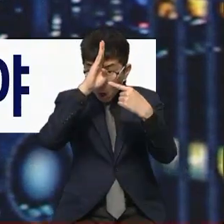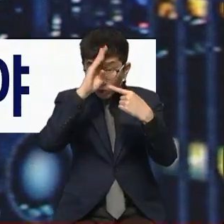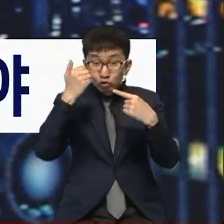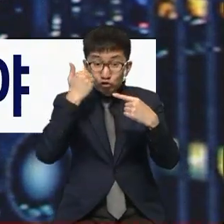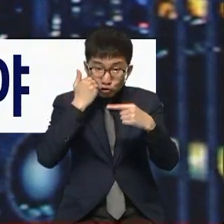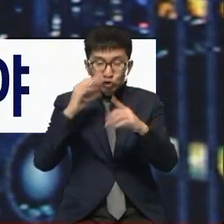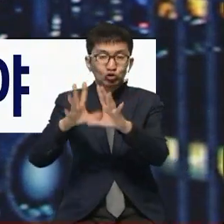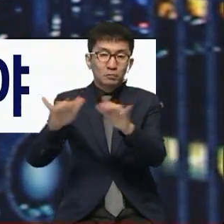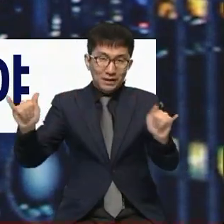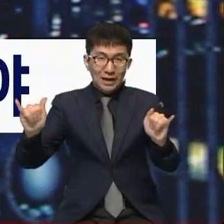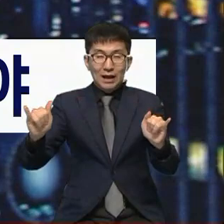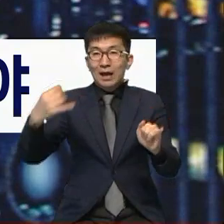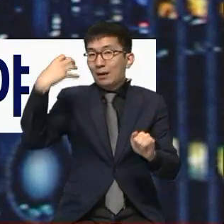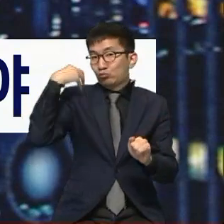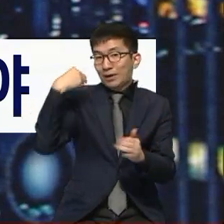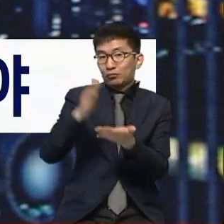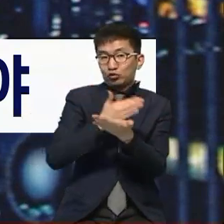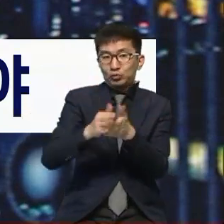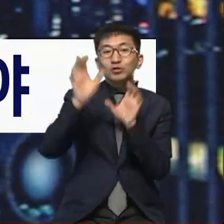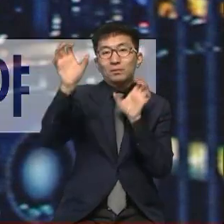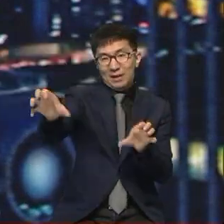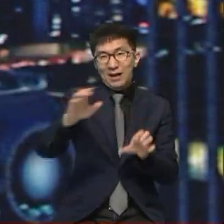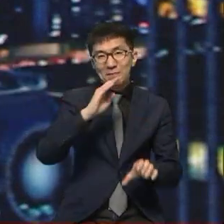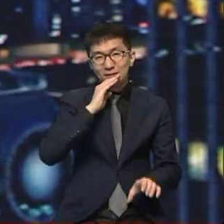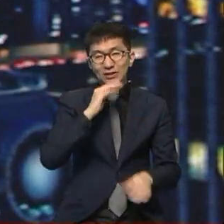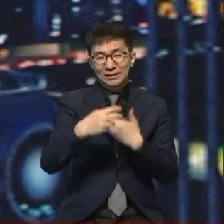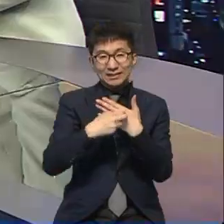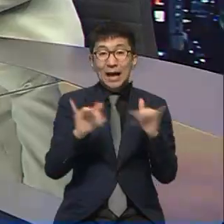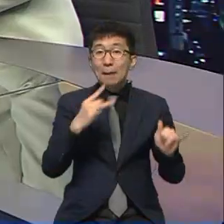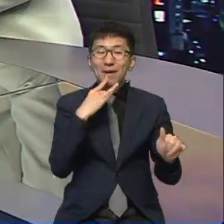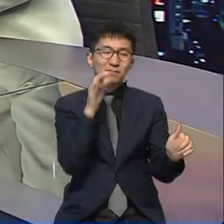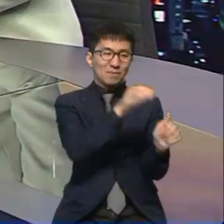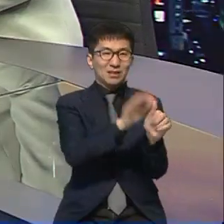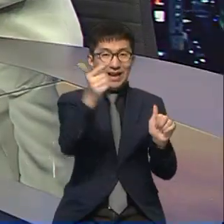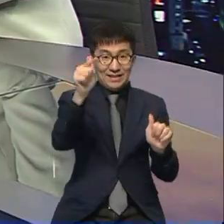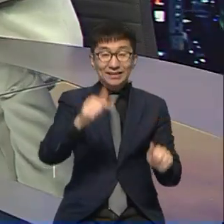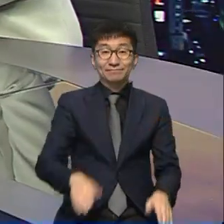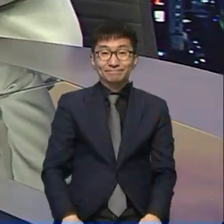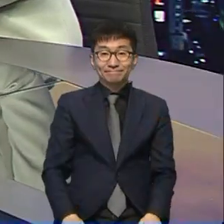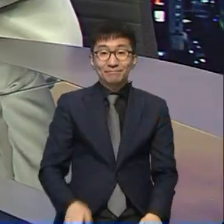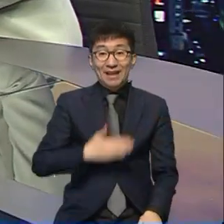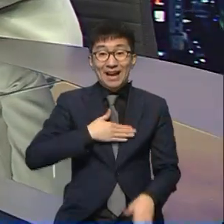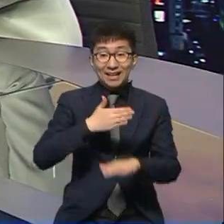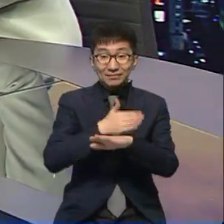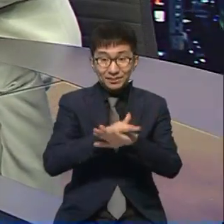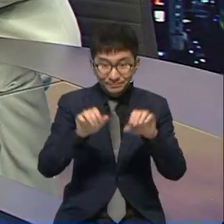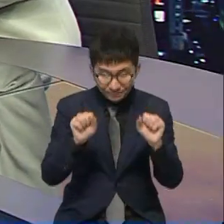나누는 시기라는 점을 생각해 봤으면 좋겠습니다. (앵커) 알겠습니다. 조동찬 의학전문기자였습니다.